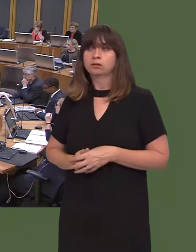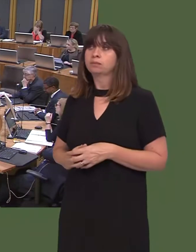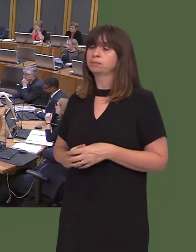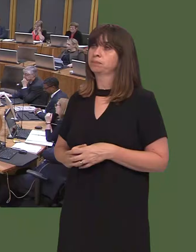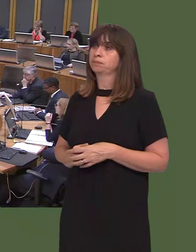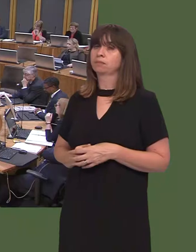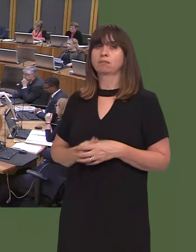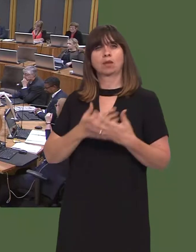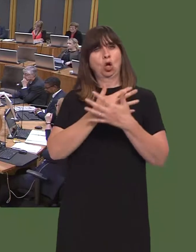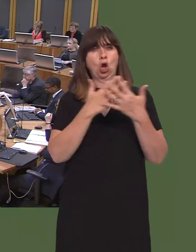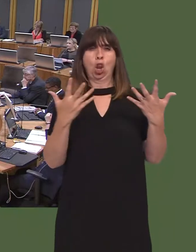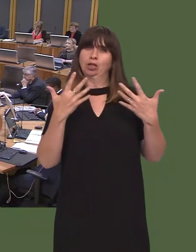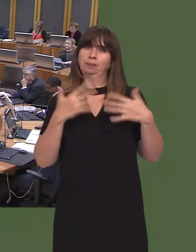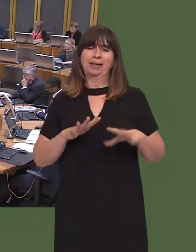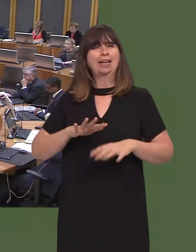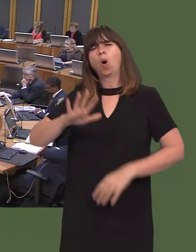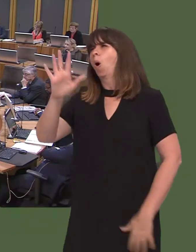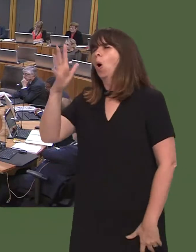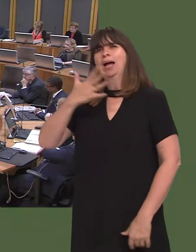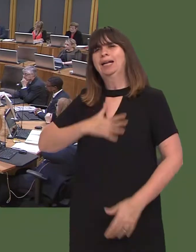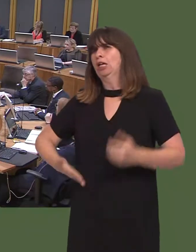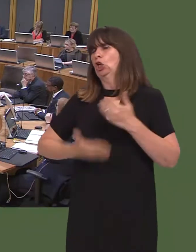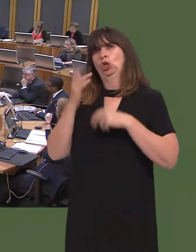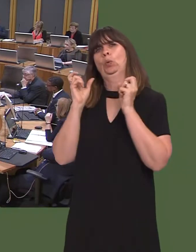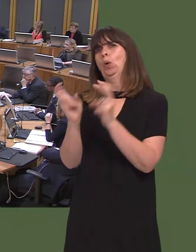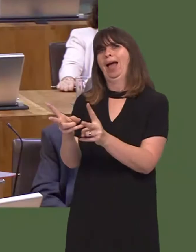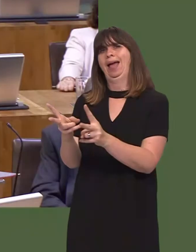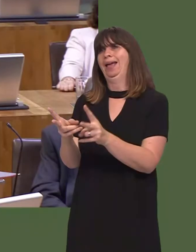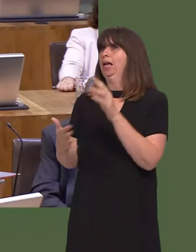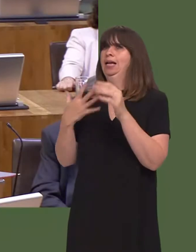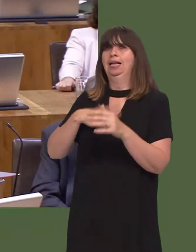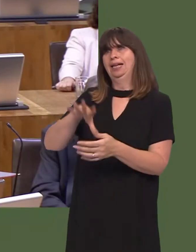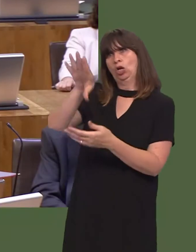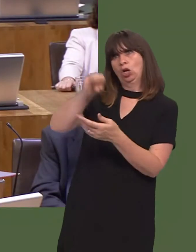sawl un wedi dadlau bod eisiau model newydd er mwyn sicrhau bod yna gynrychiolaeth effeithiol